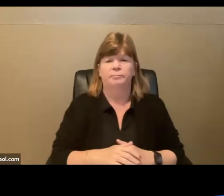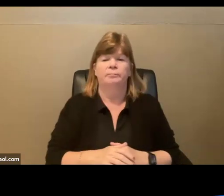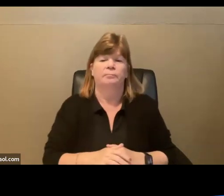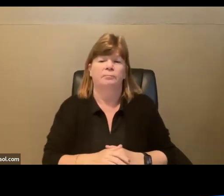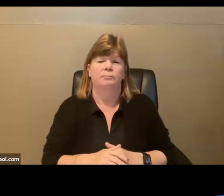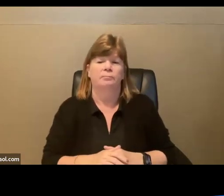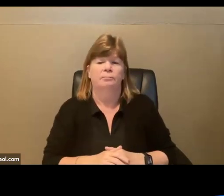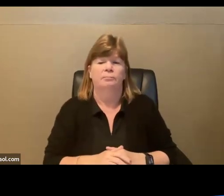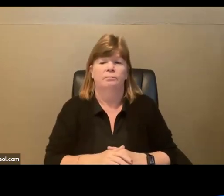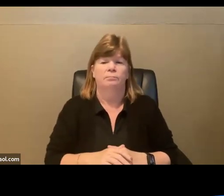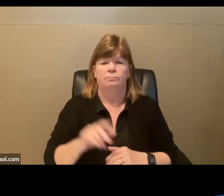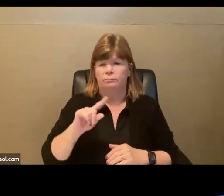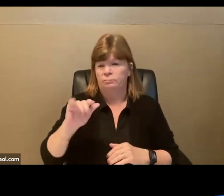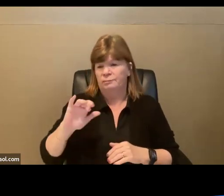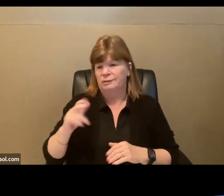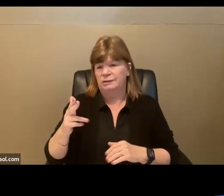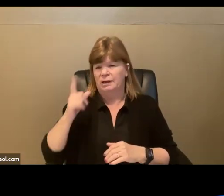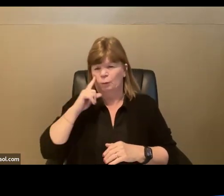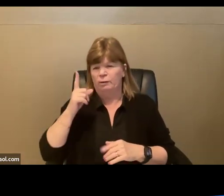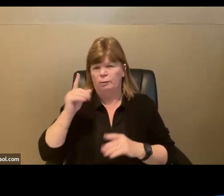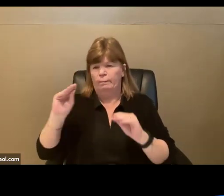Zach encontrará mágicamente todo.